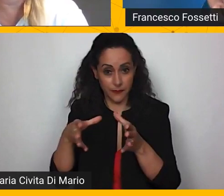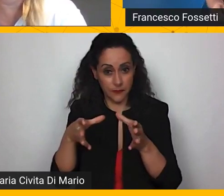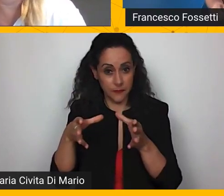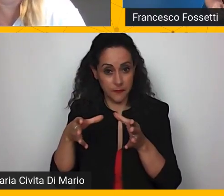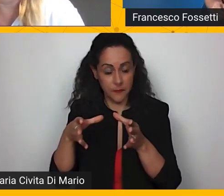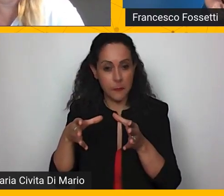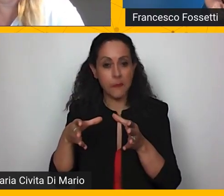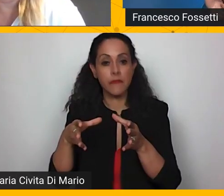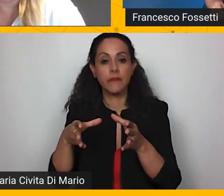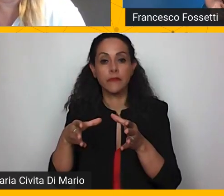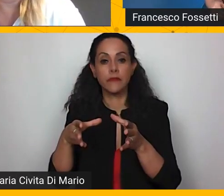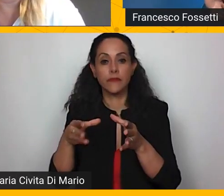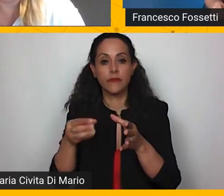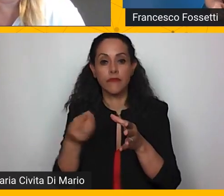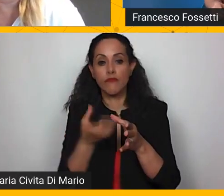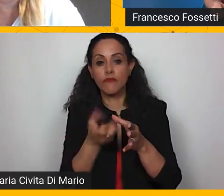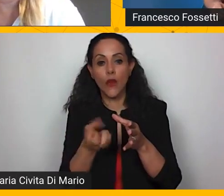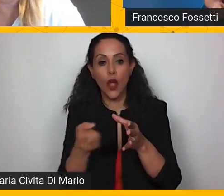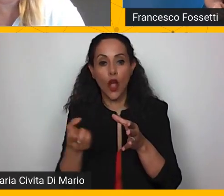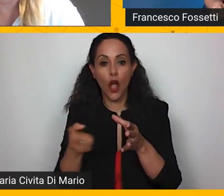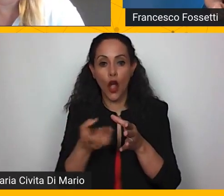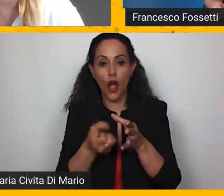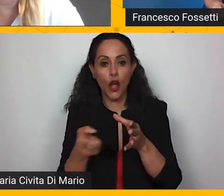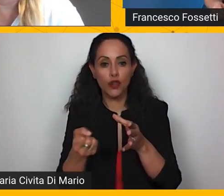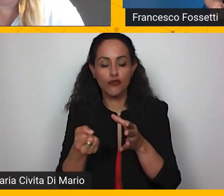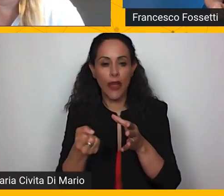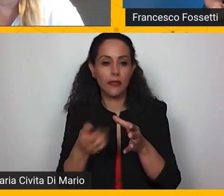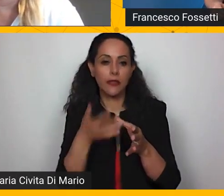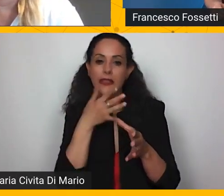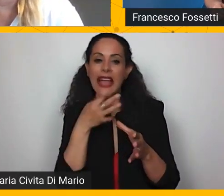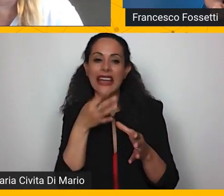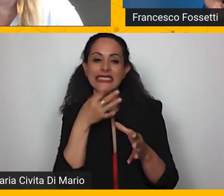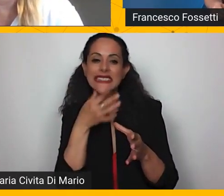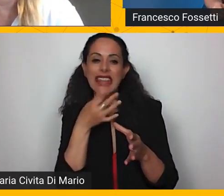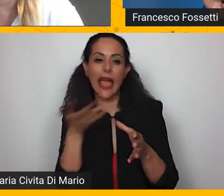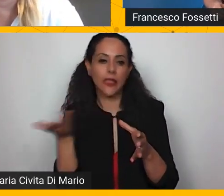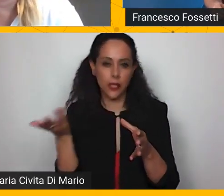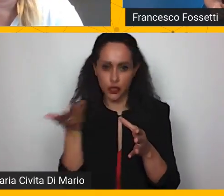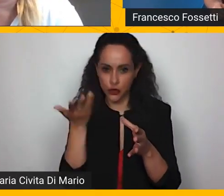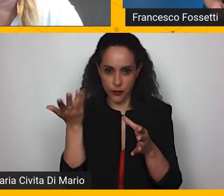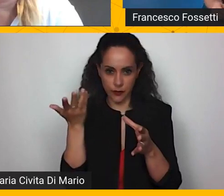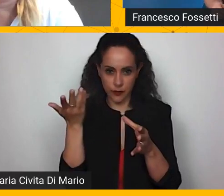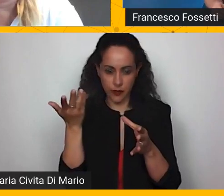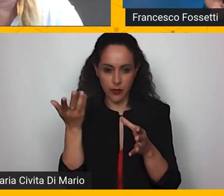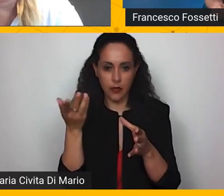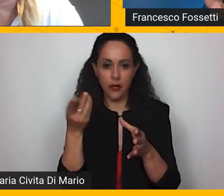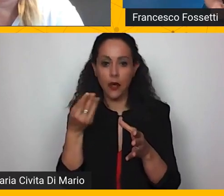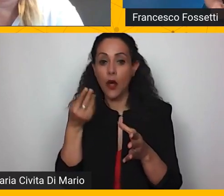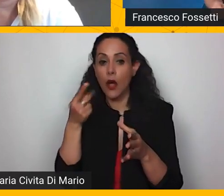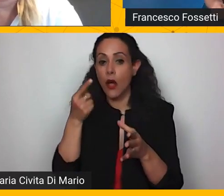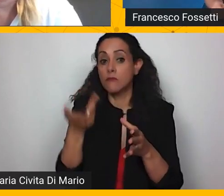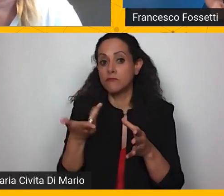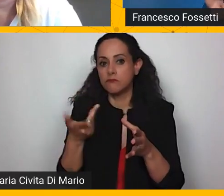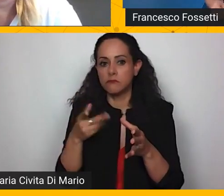queste look box sono completamente estetici e quindi